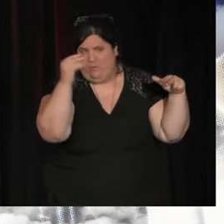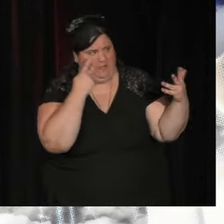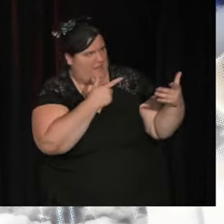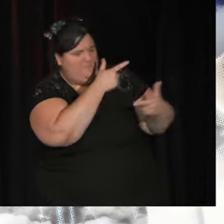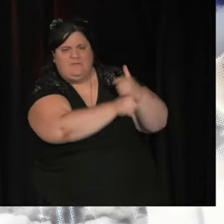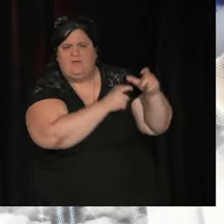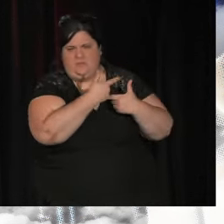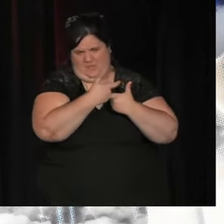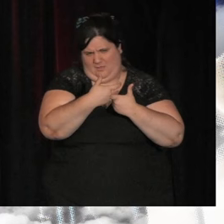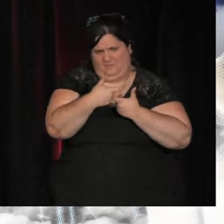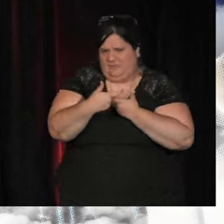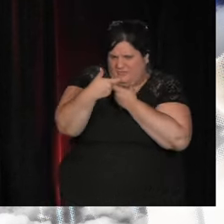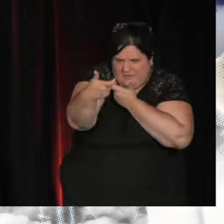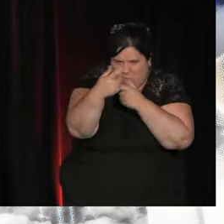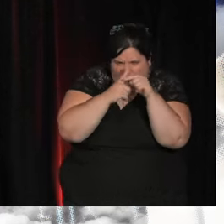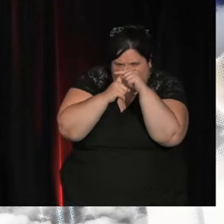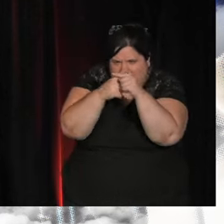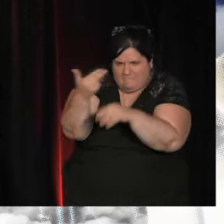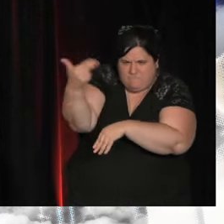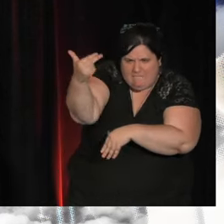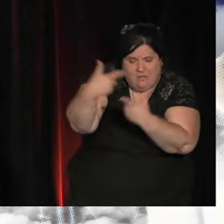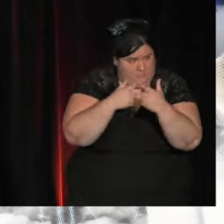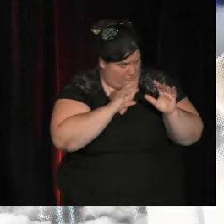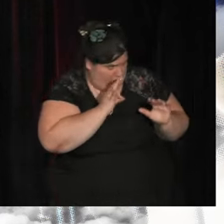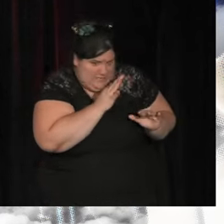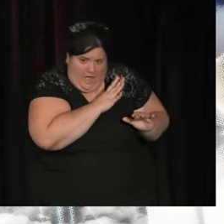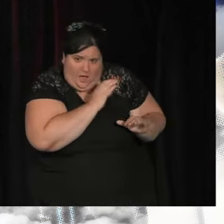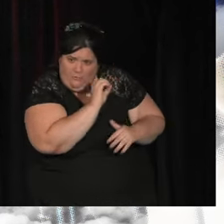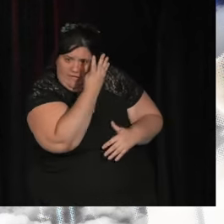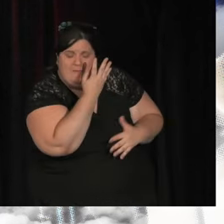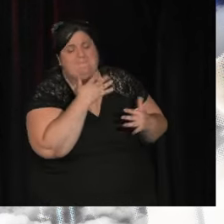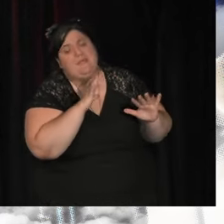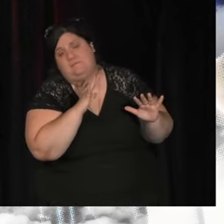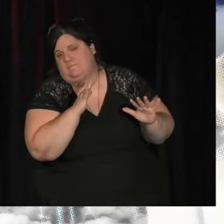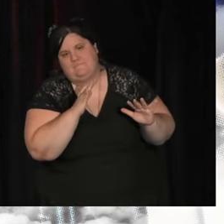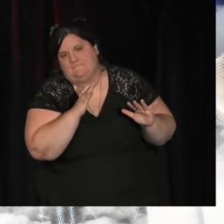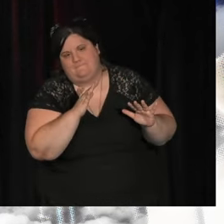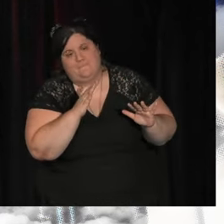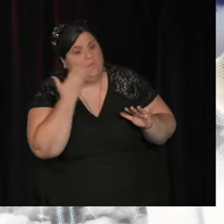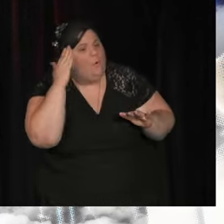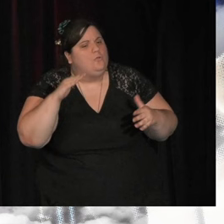et qui mettent des headshots, machin, ça existe dans Overwatch. Mais il y a un contre qui demande moins de skills ou quoi, c'est Monkey donc Winston.